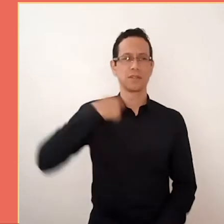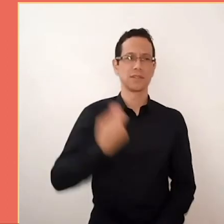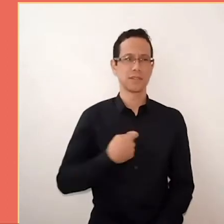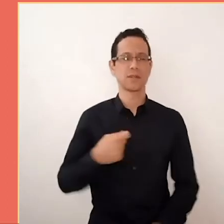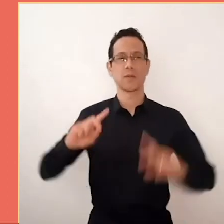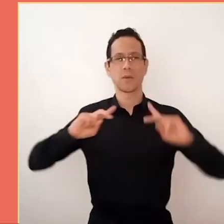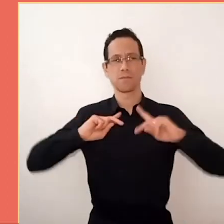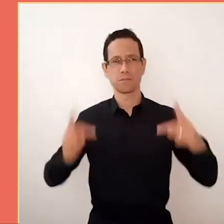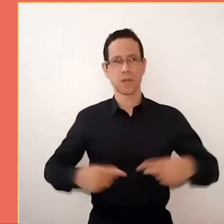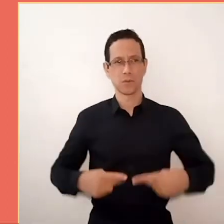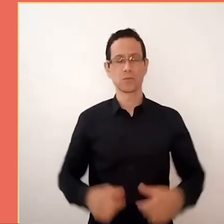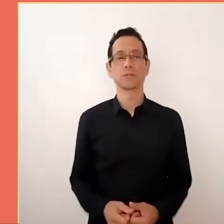A música.